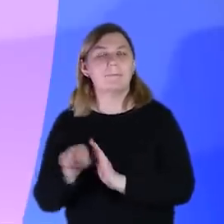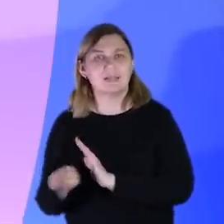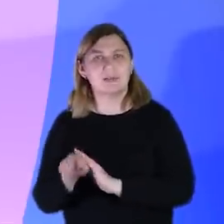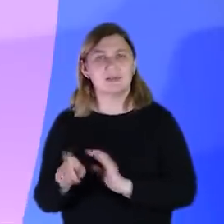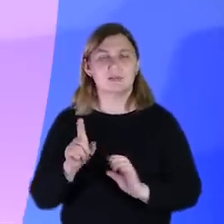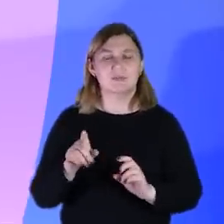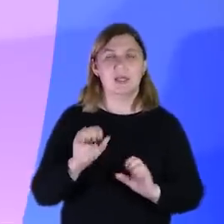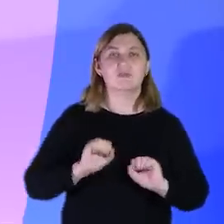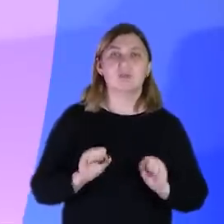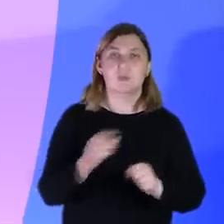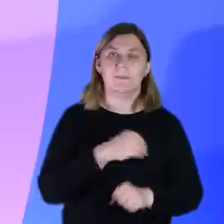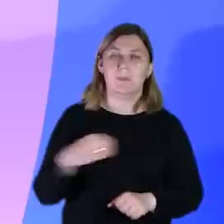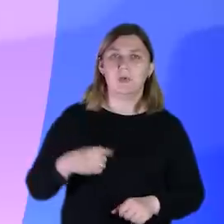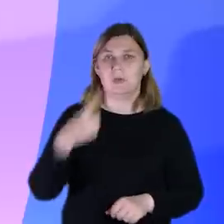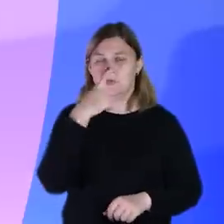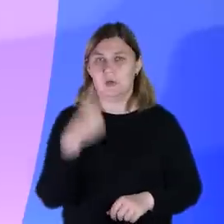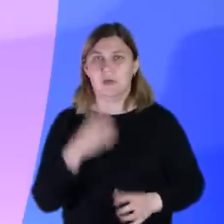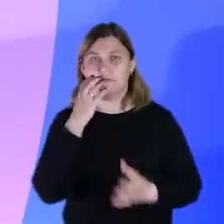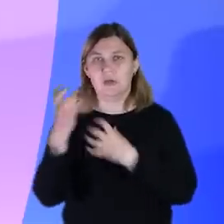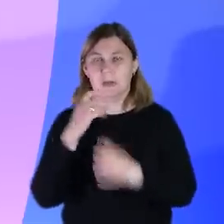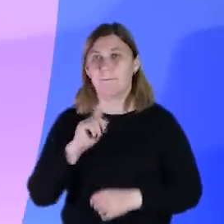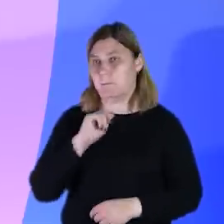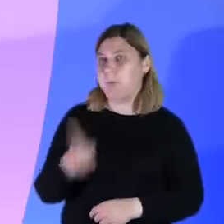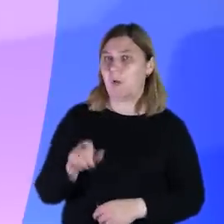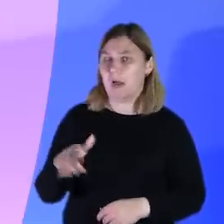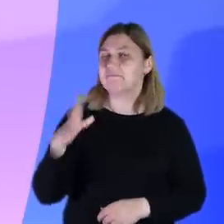właśnie działań polskiego i sowieckiego wywiadu. Polecam, warto sięgnąć po to,